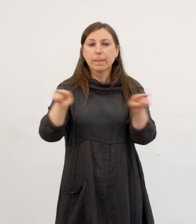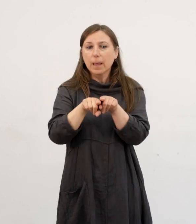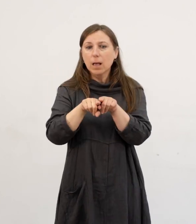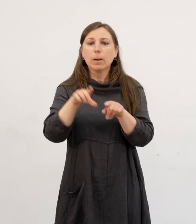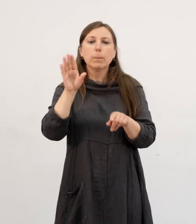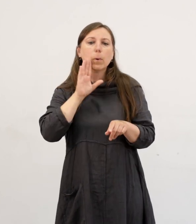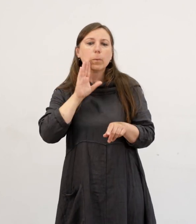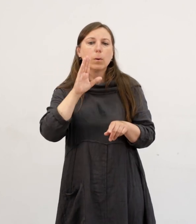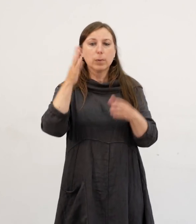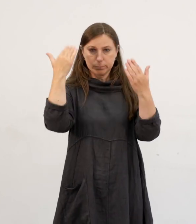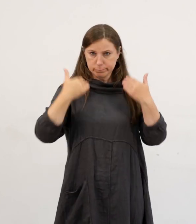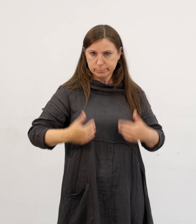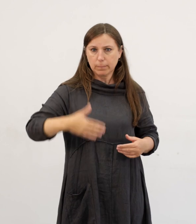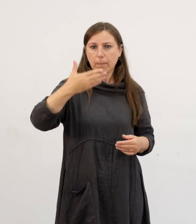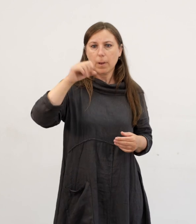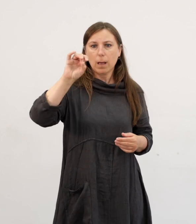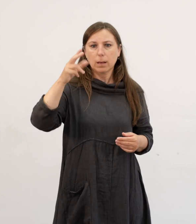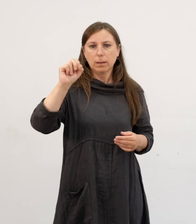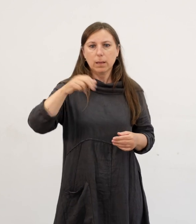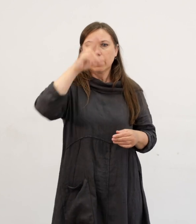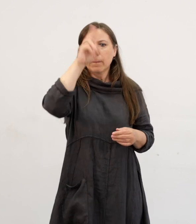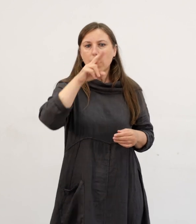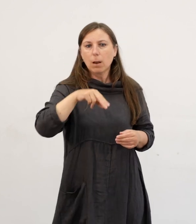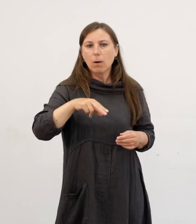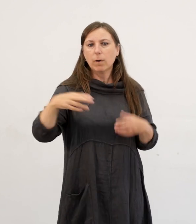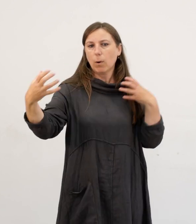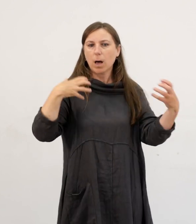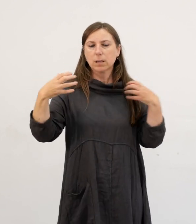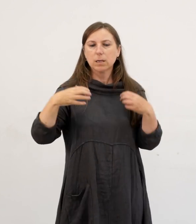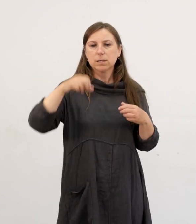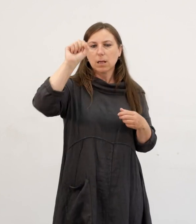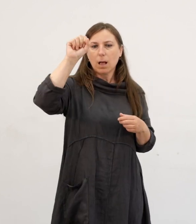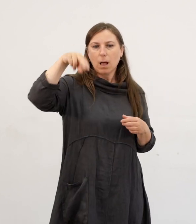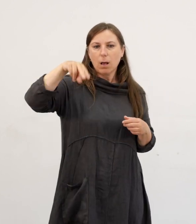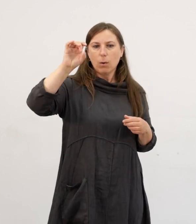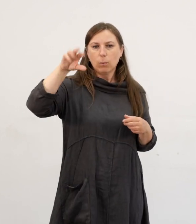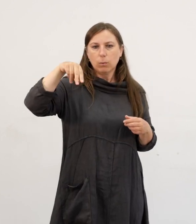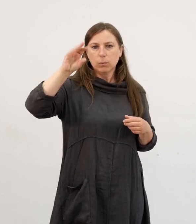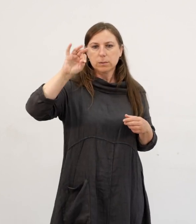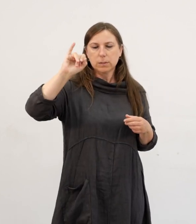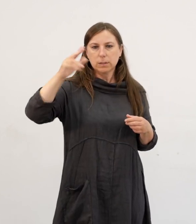Przedstawiony na obrazie mężczyzna jest w sile wieku, ubrany w zbroję, w prawej dłoni trzyma buławę